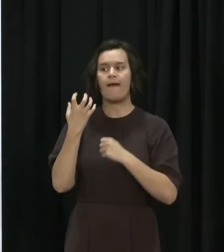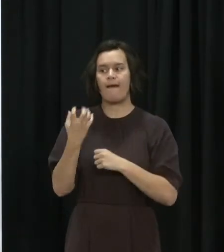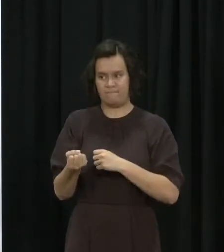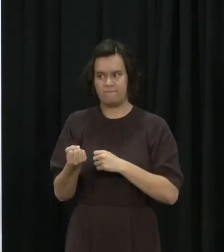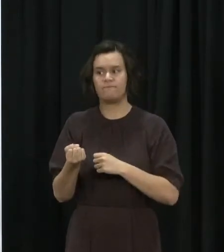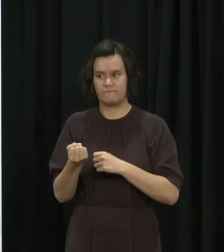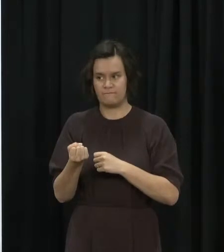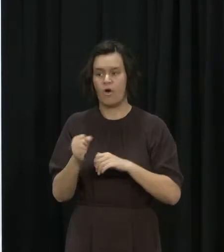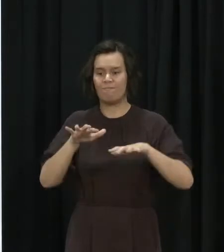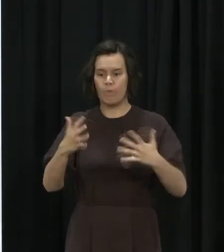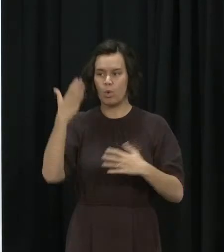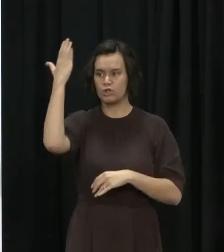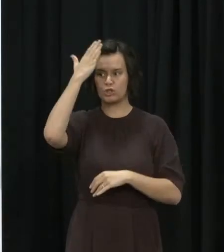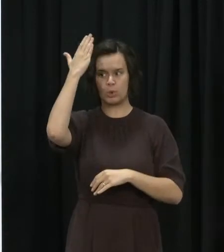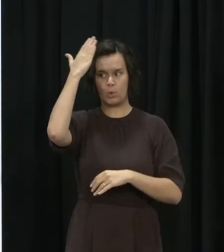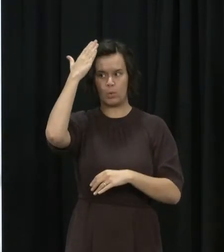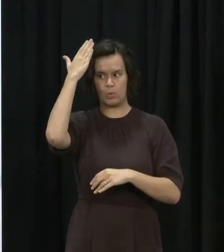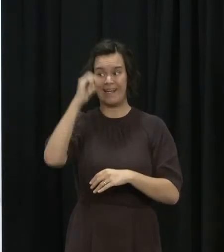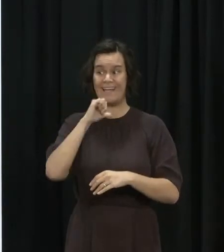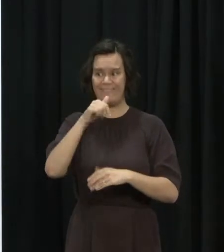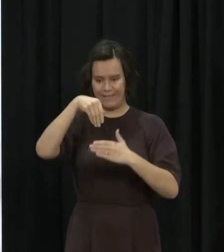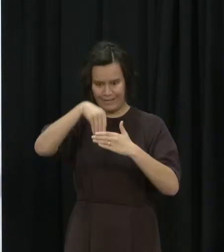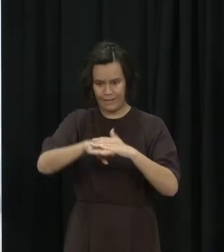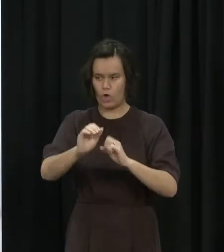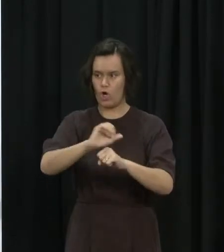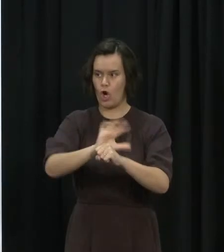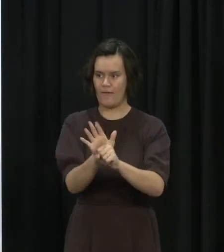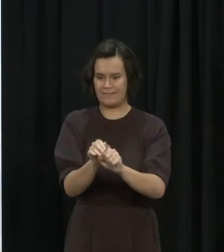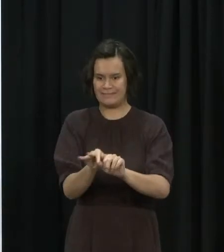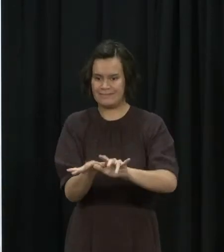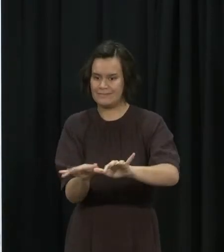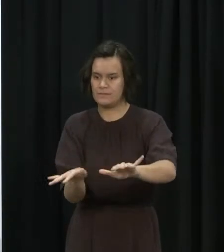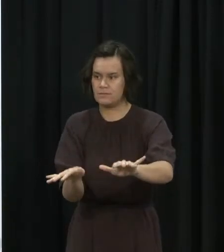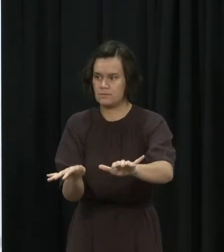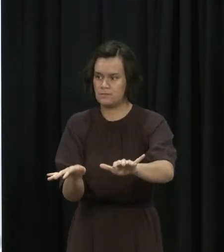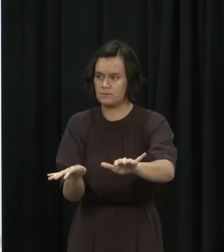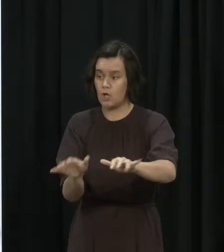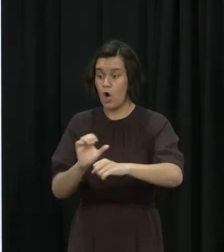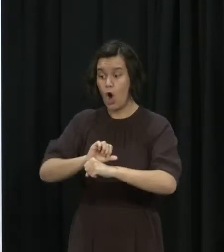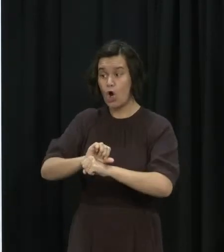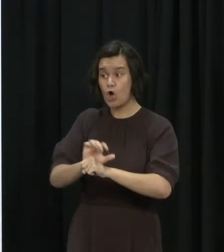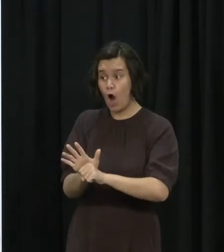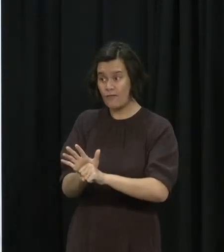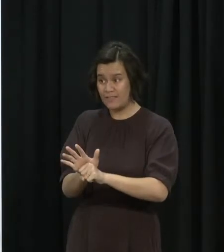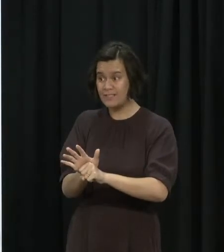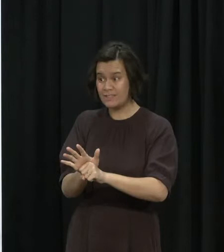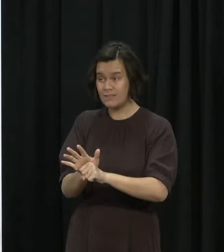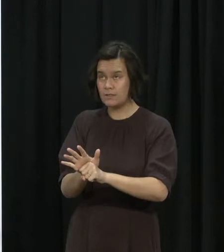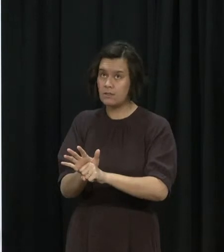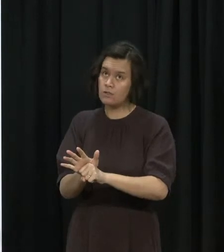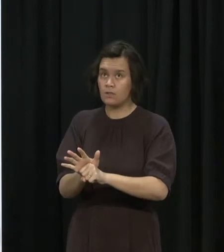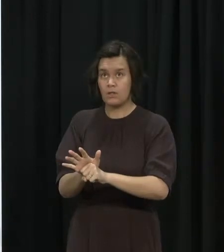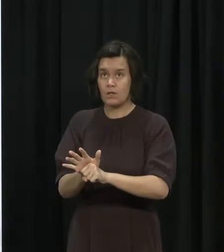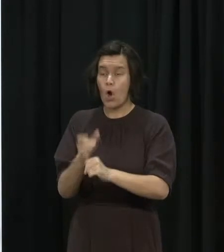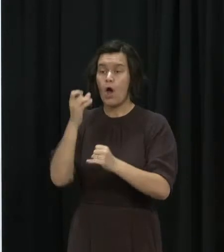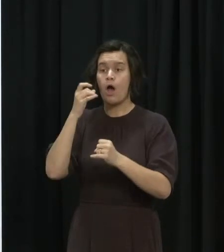moreareatanga o te punaha kura? Ka patai pea au ki o maatau